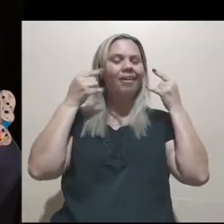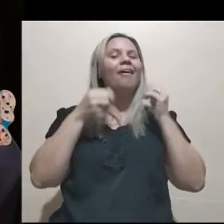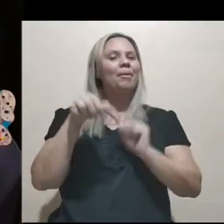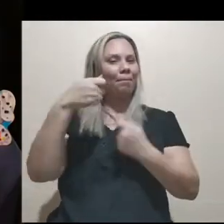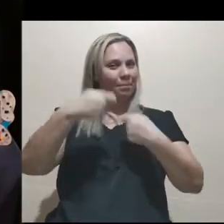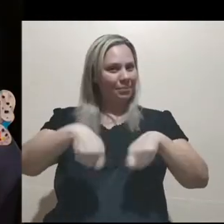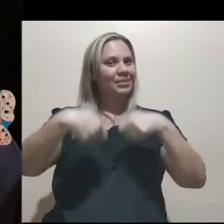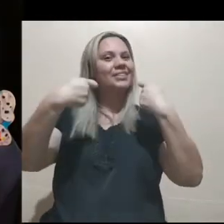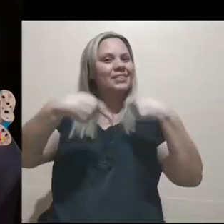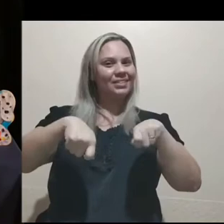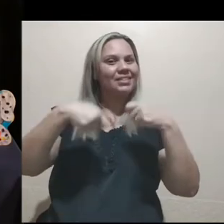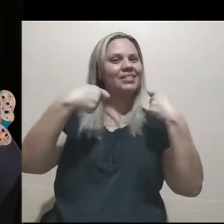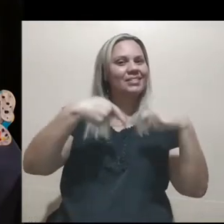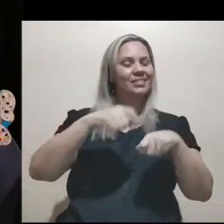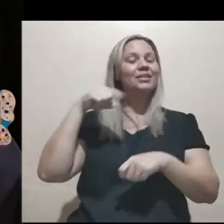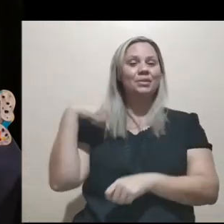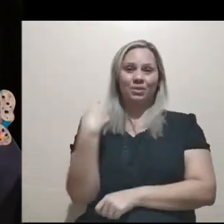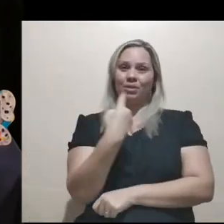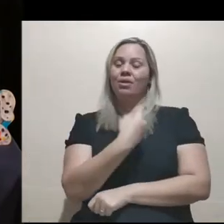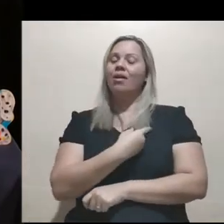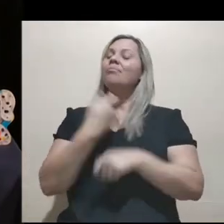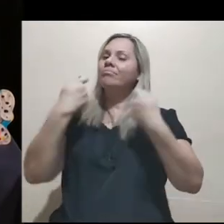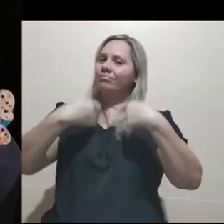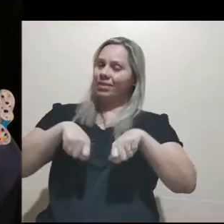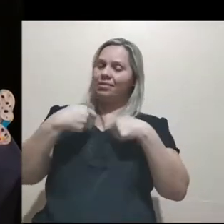Todos tem que se cuidɑr... trɑlɑlά.